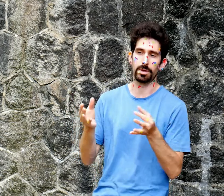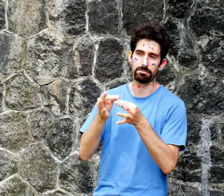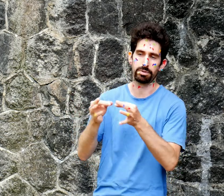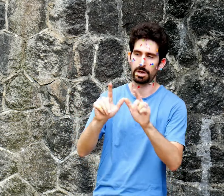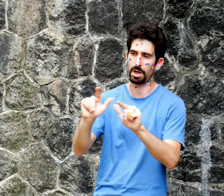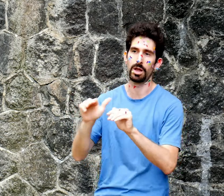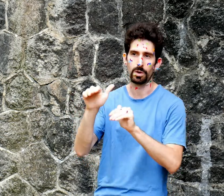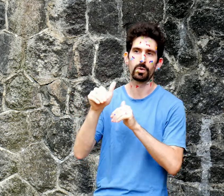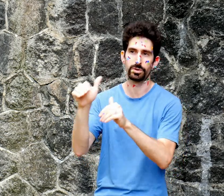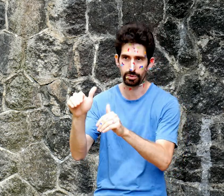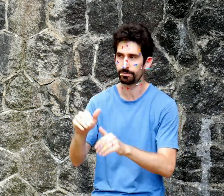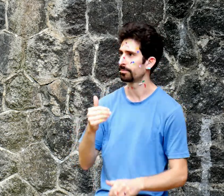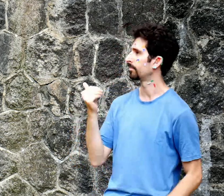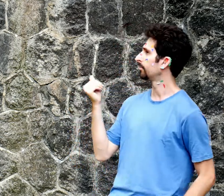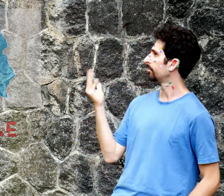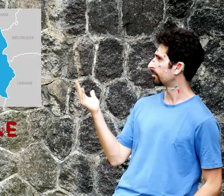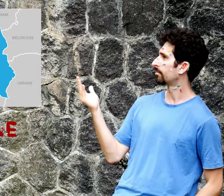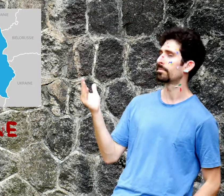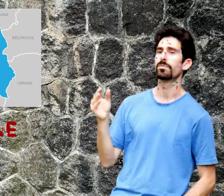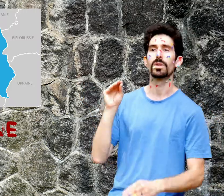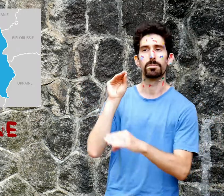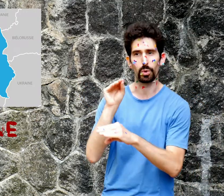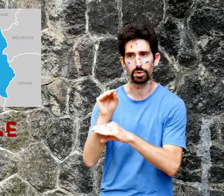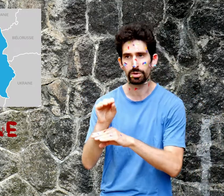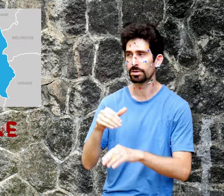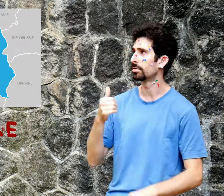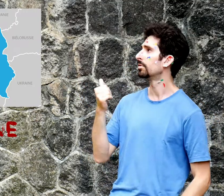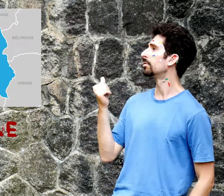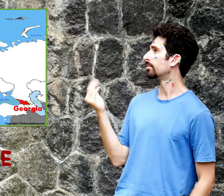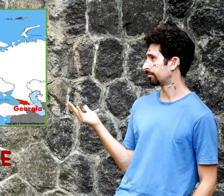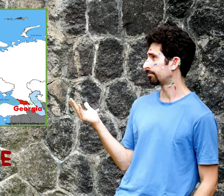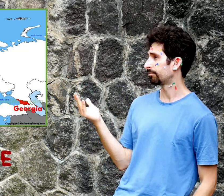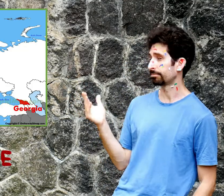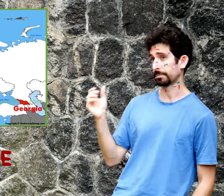Certains pays continuent tels que la Pologne et la Géorgie.